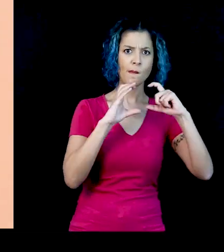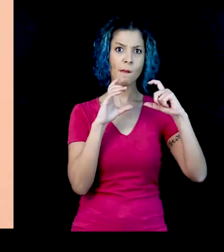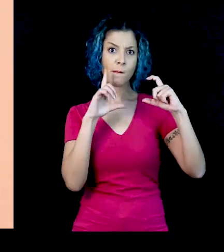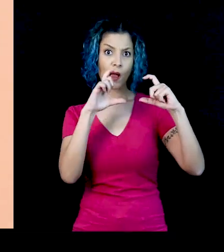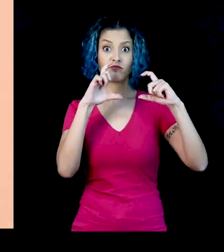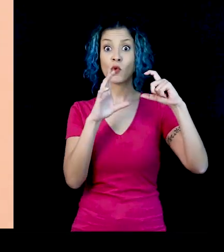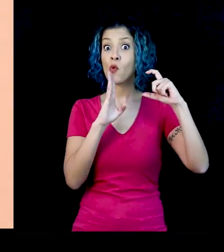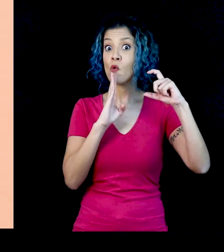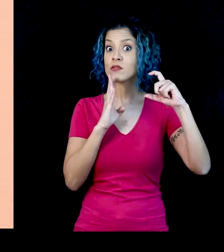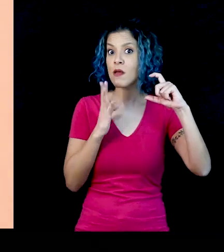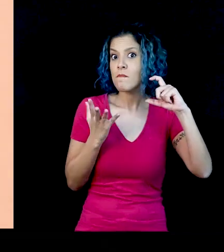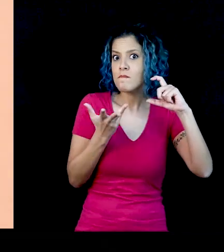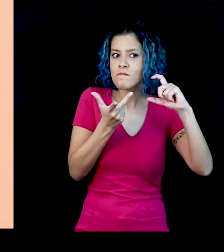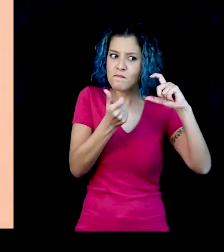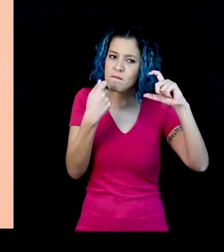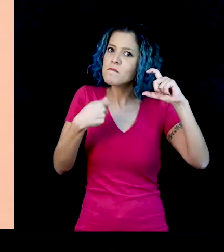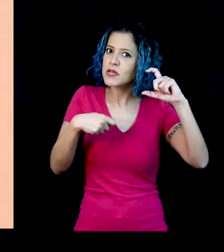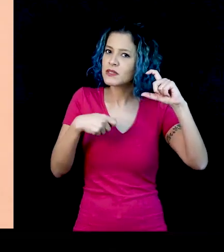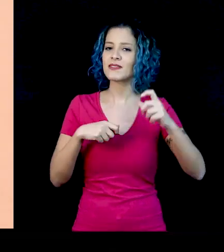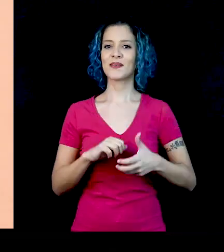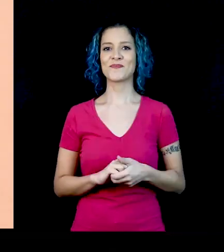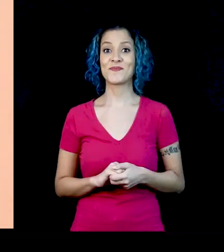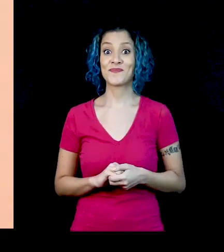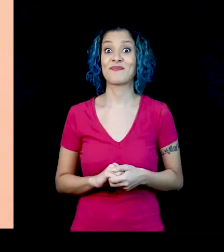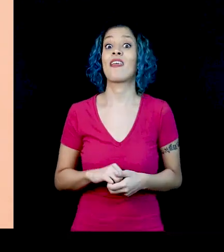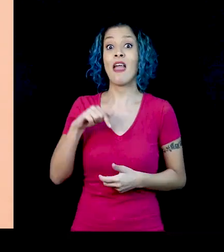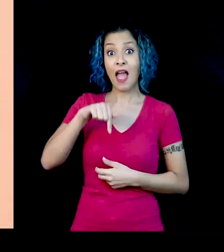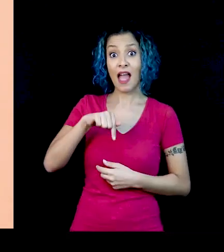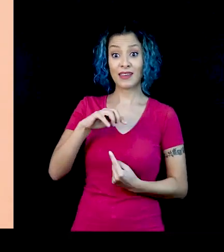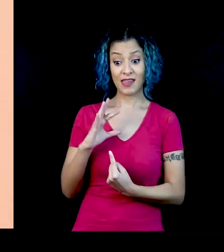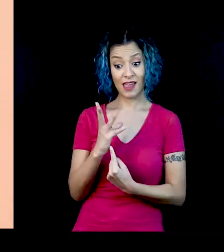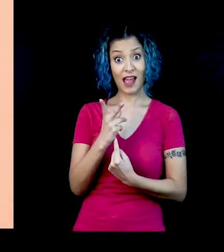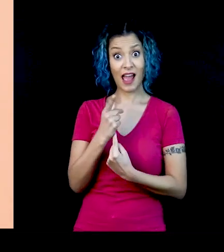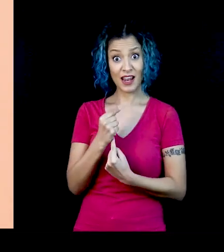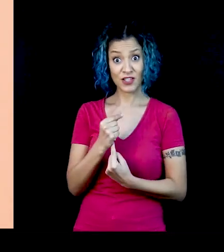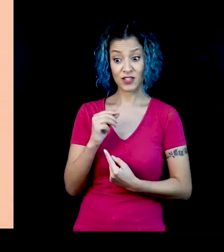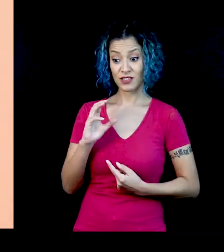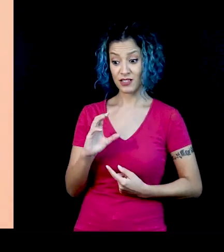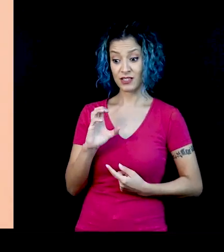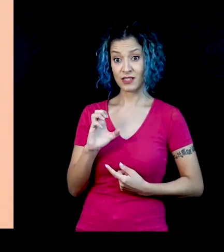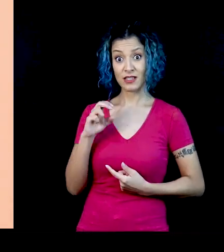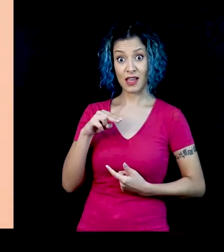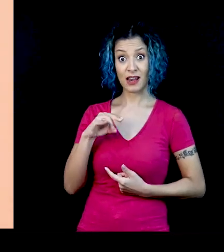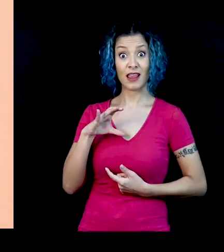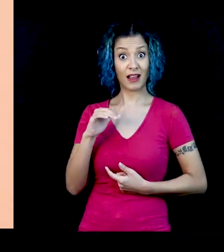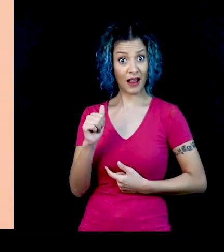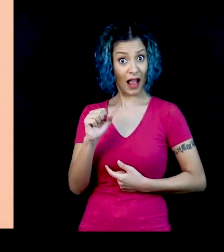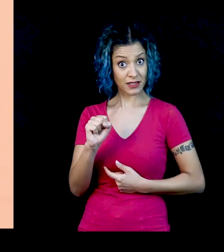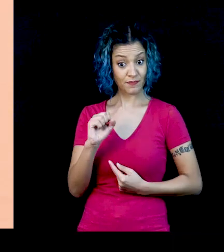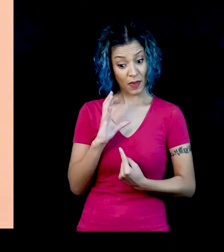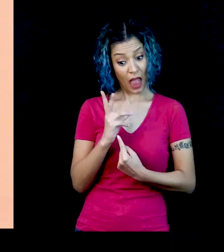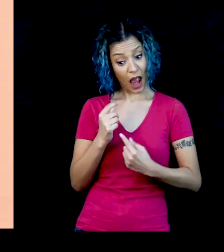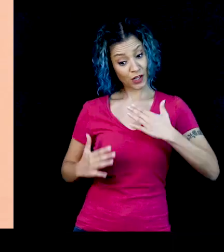Nas artes cênicas, que são as artes do corpo, precisamos conhecer muito bem o nosso corpo,